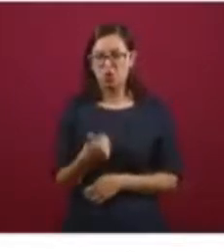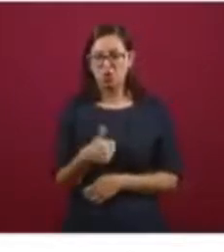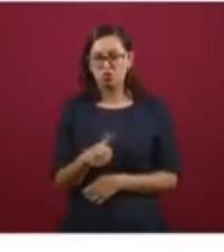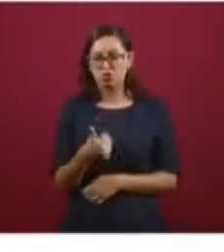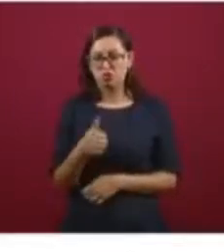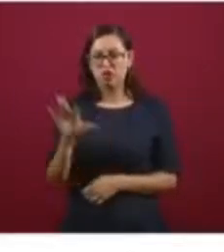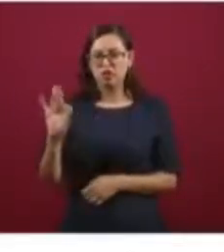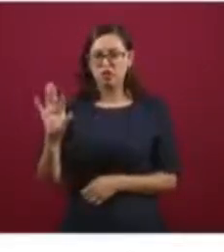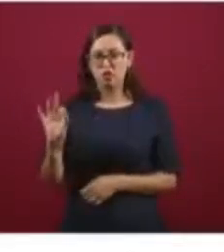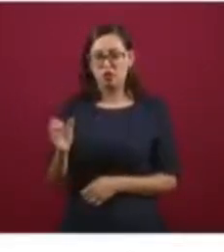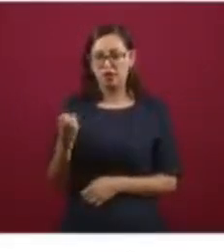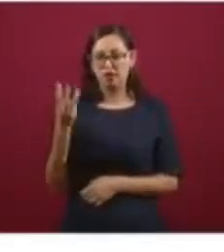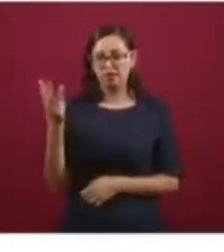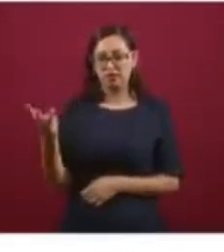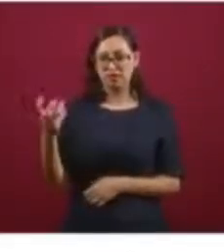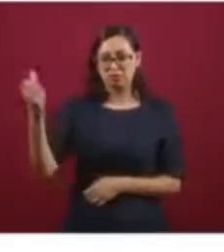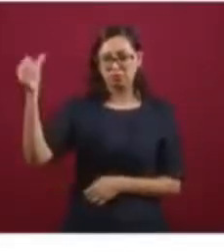43 el examen médico.